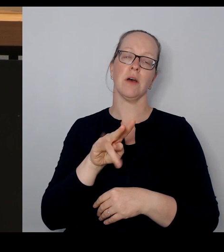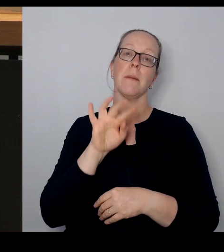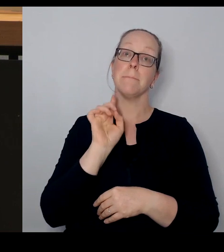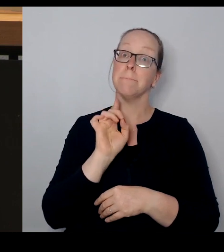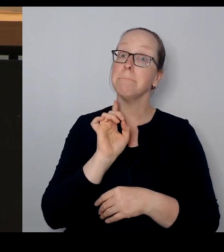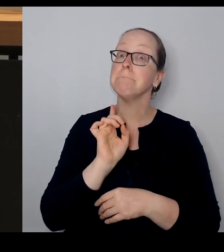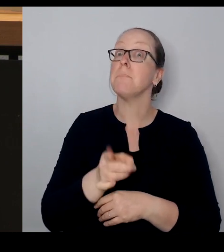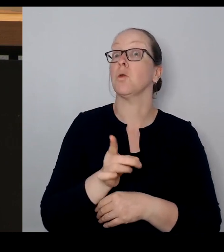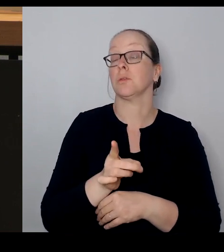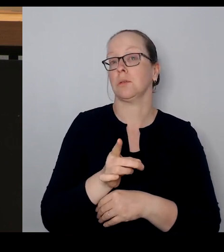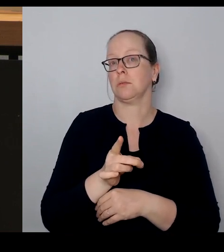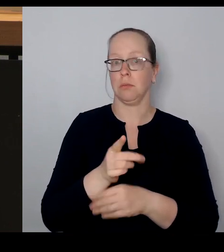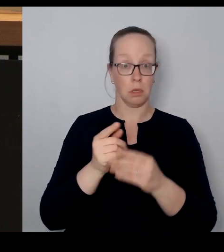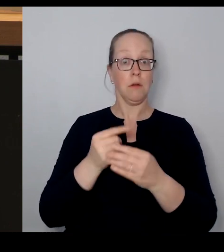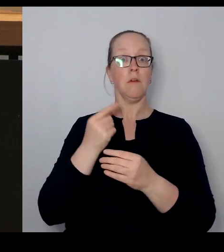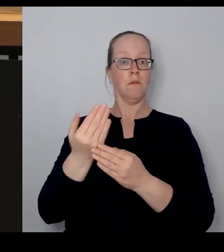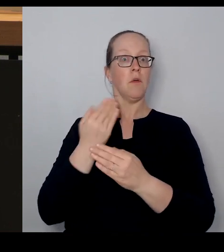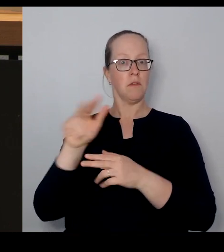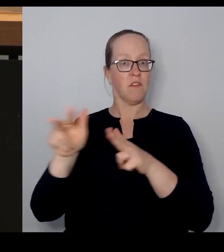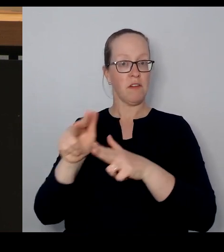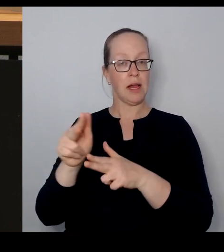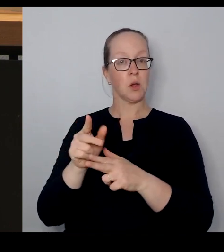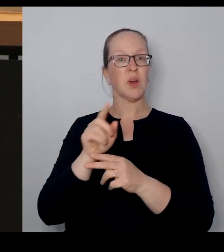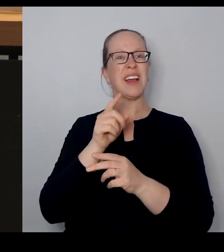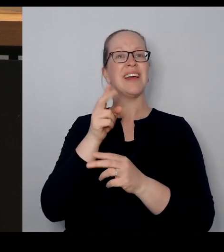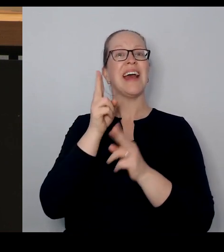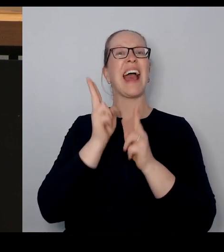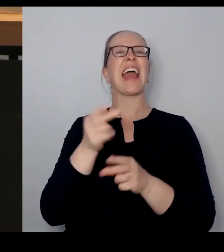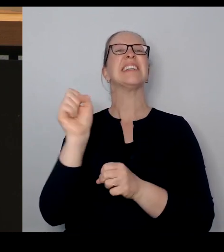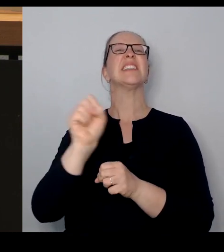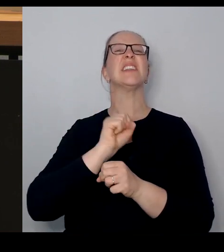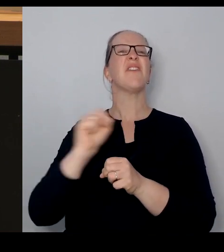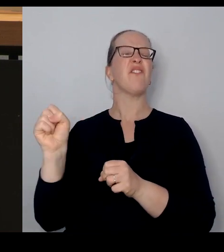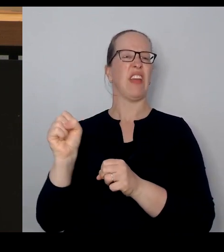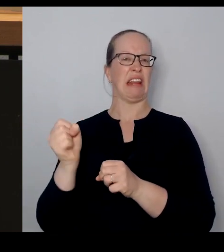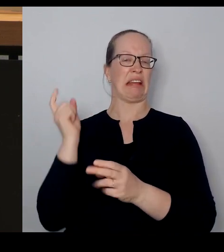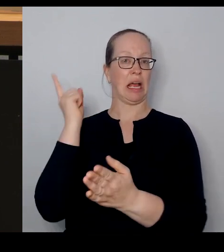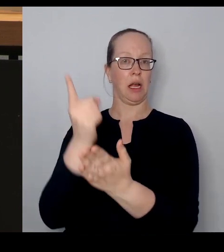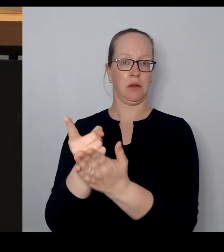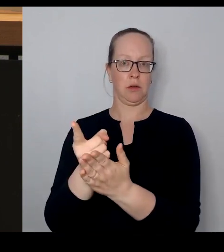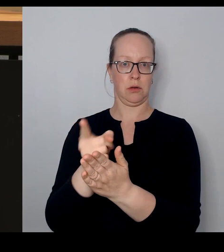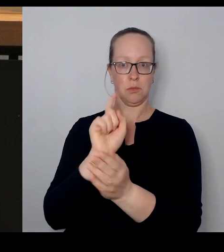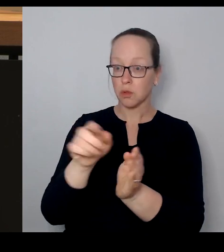abzuräumen, wenn Sie das ignorieren und wenn Sie sagen, es ist uns egal, was Gerichte entscheiden, wir machen einfach so